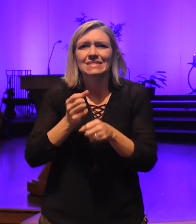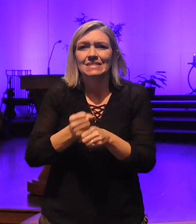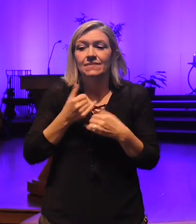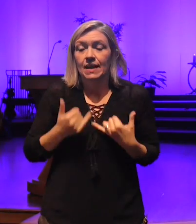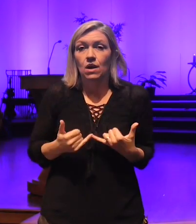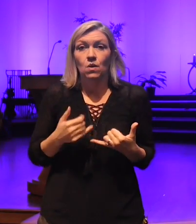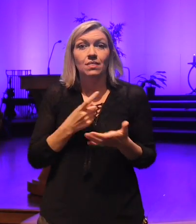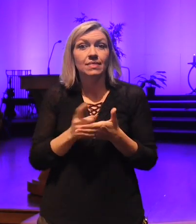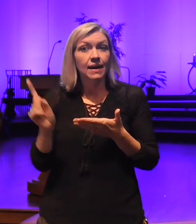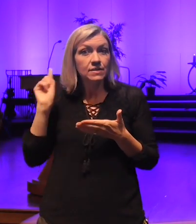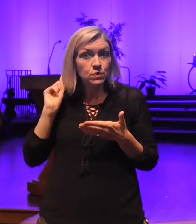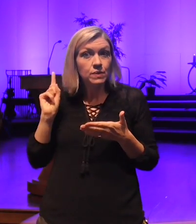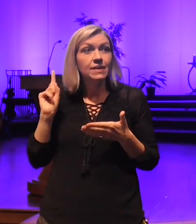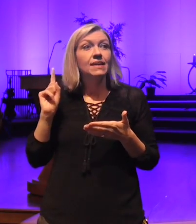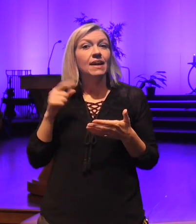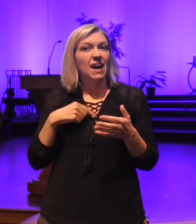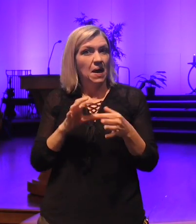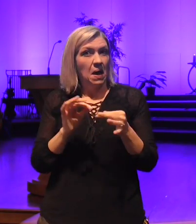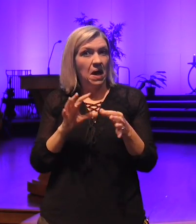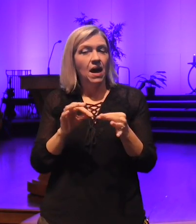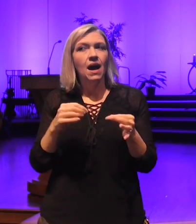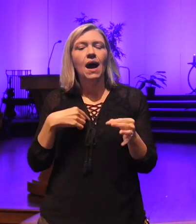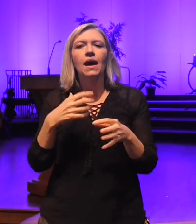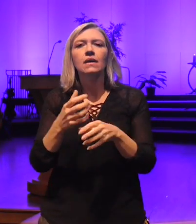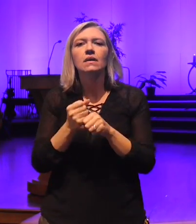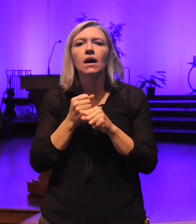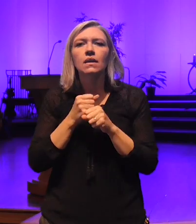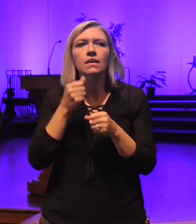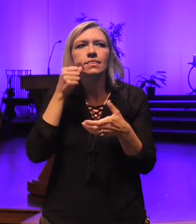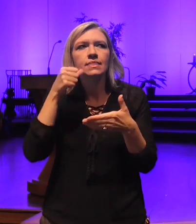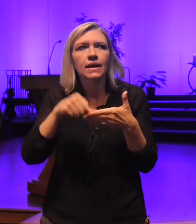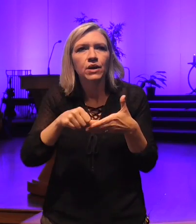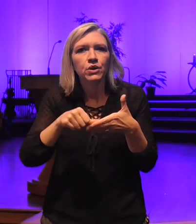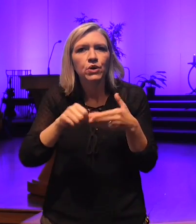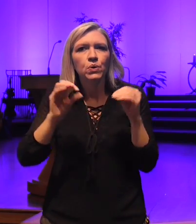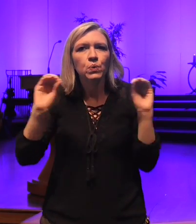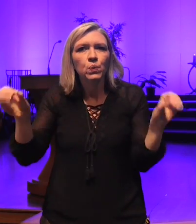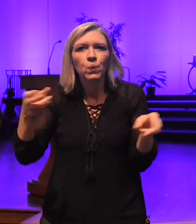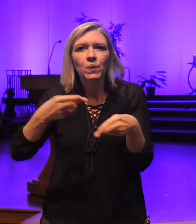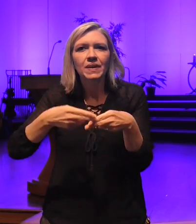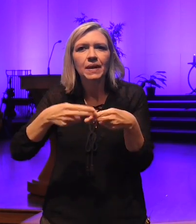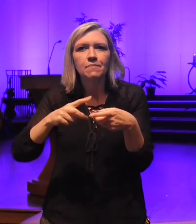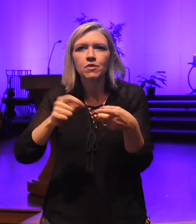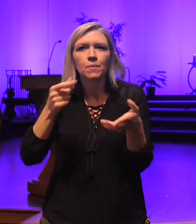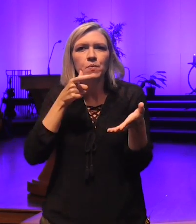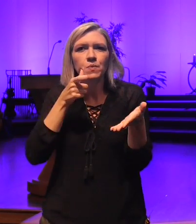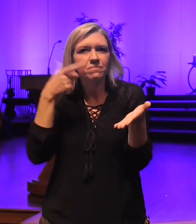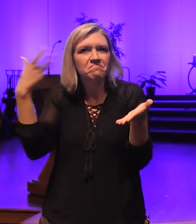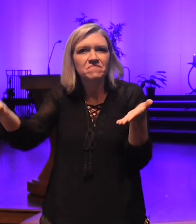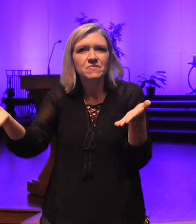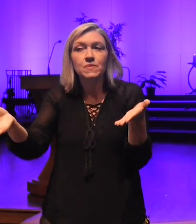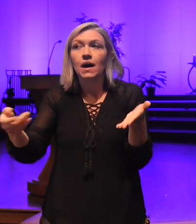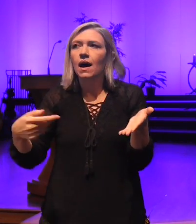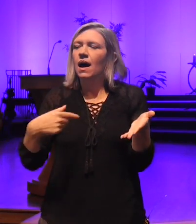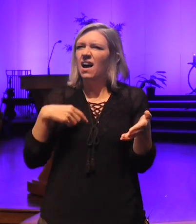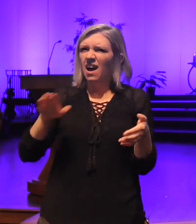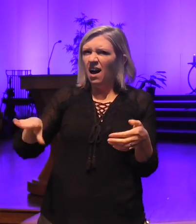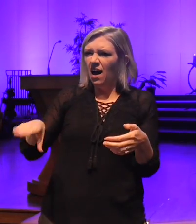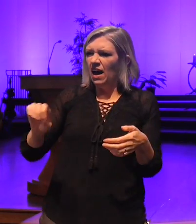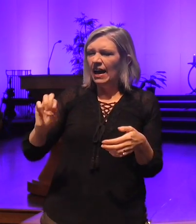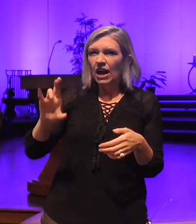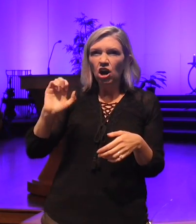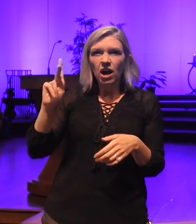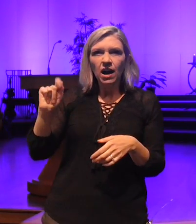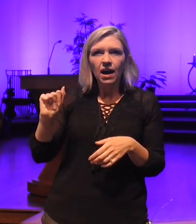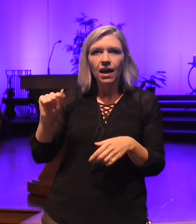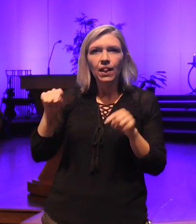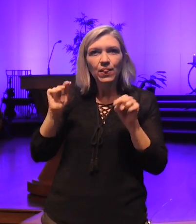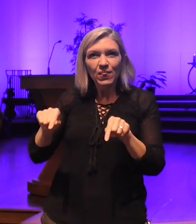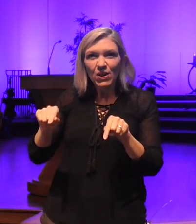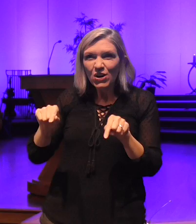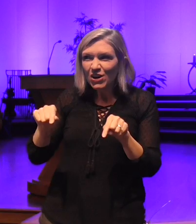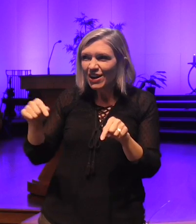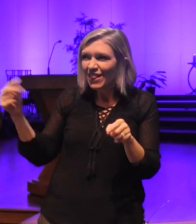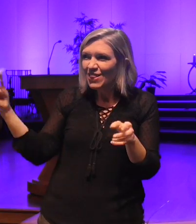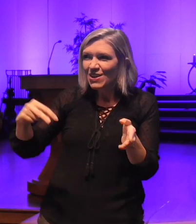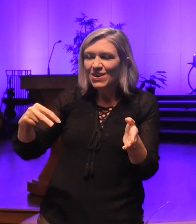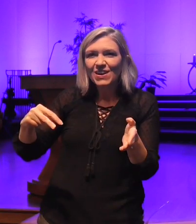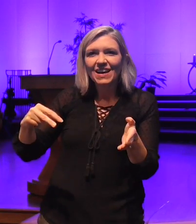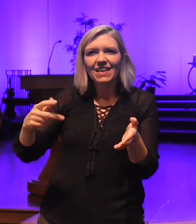no lo sabrías Recibí una carta anónima y dije Erica aleluya mira lo que me ha honrado